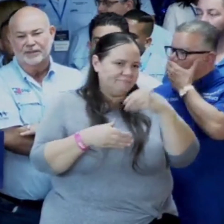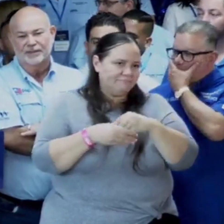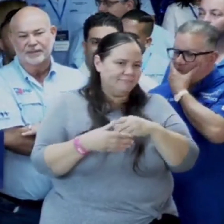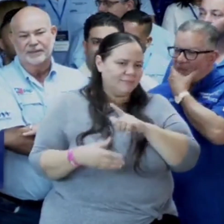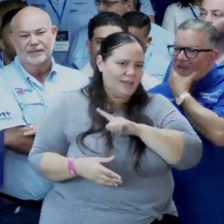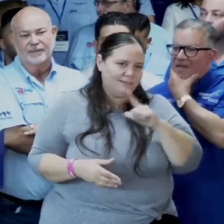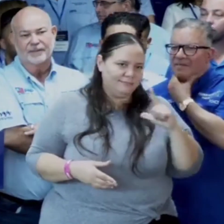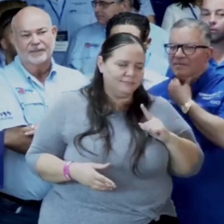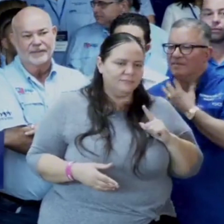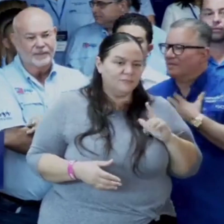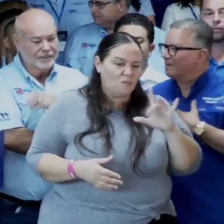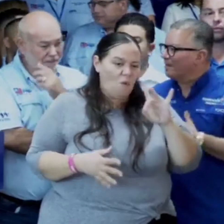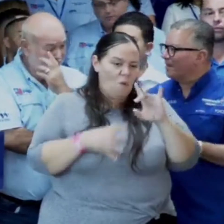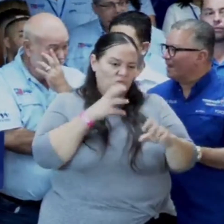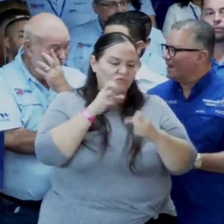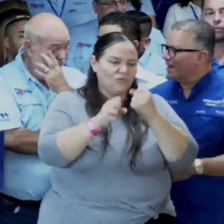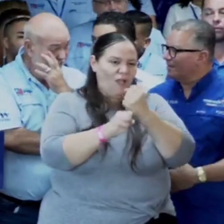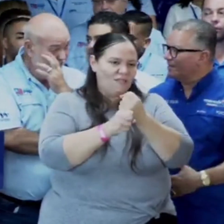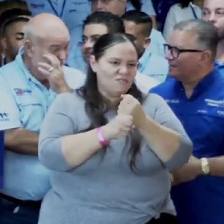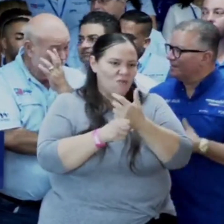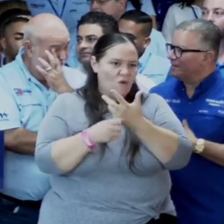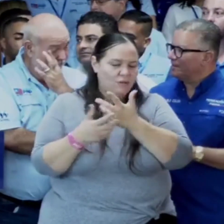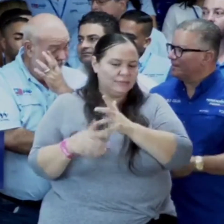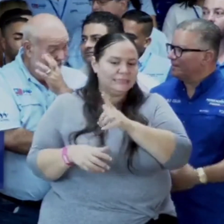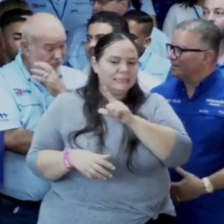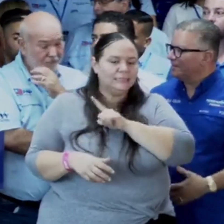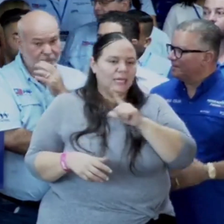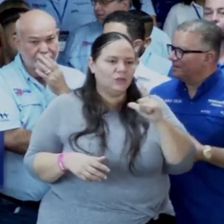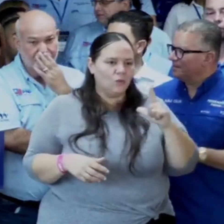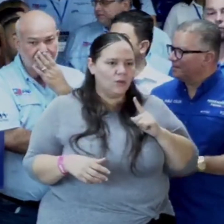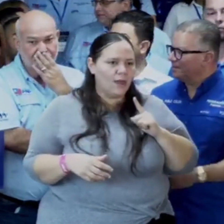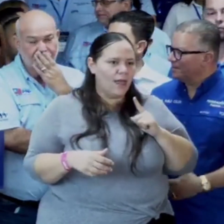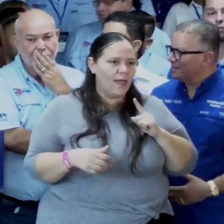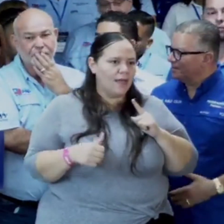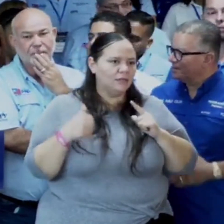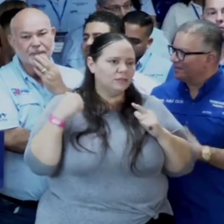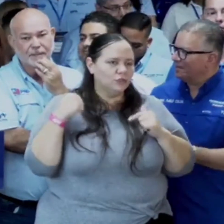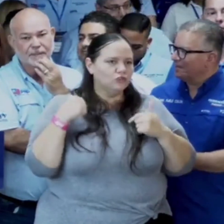la legislatura gobierno presidió la comisión de gobierno que yo también presidía yo le he hecho